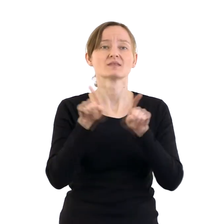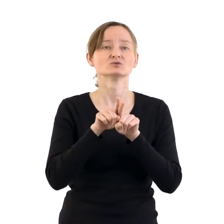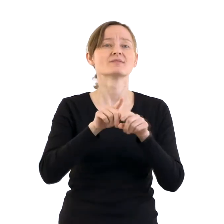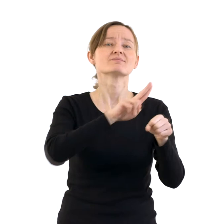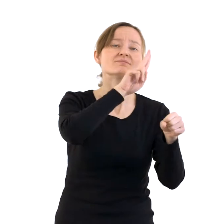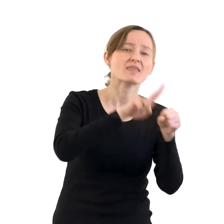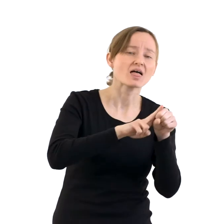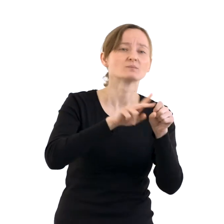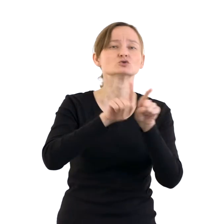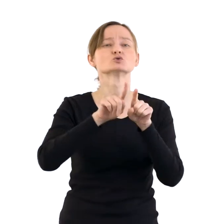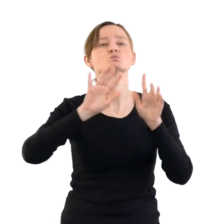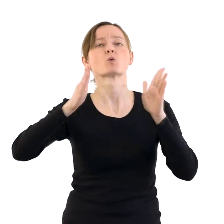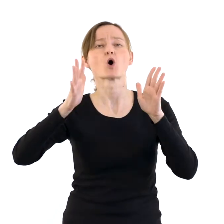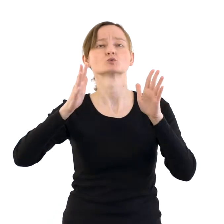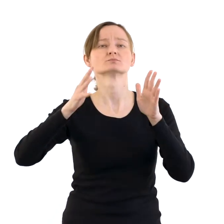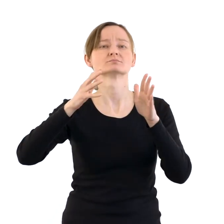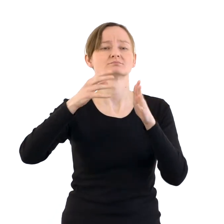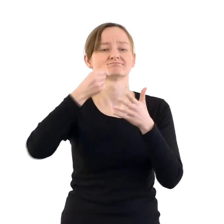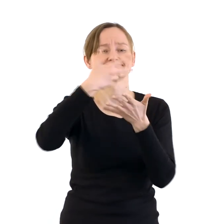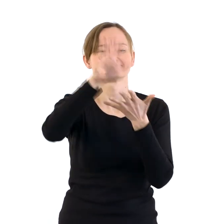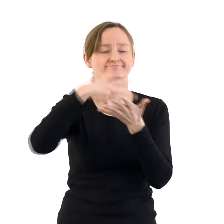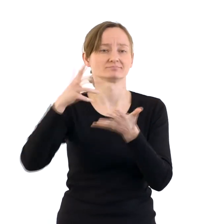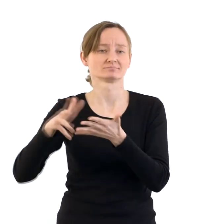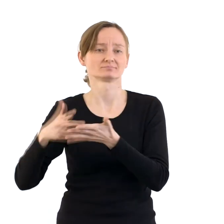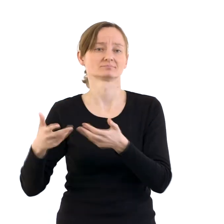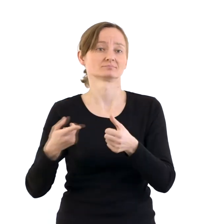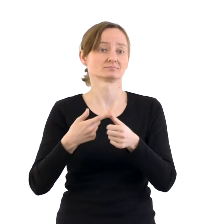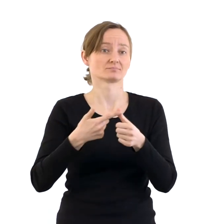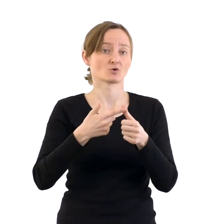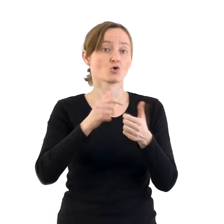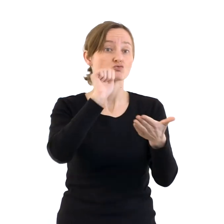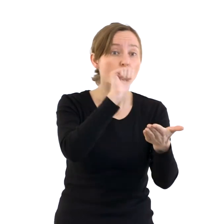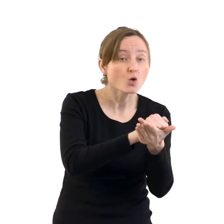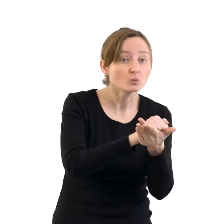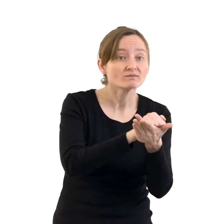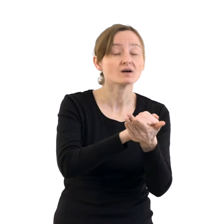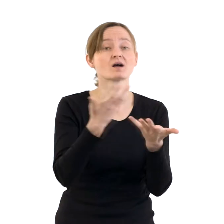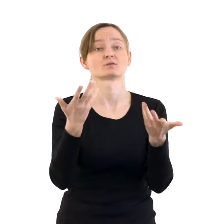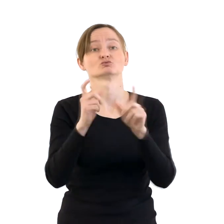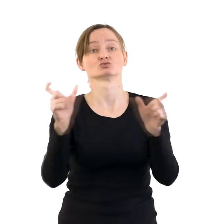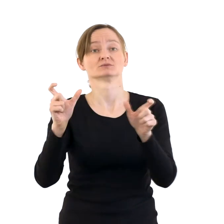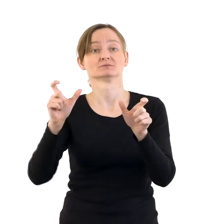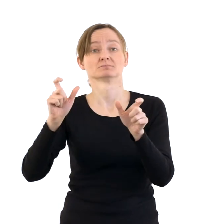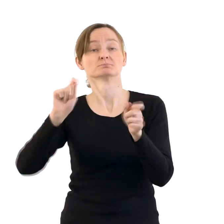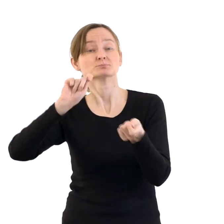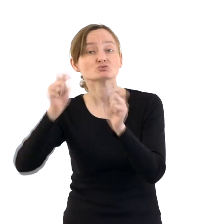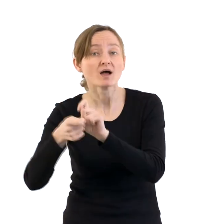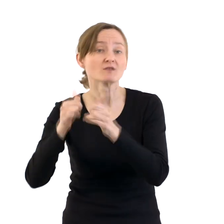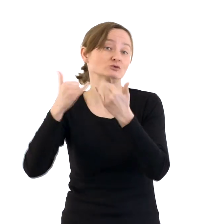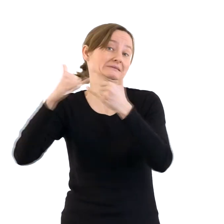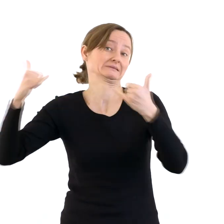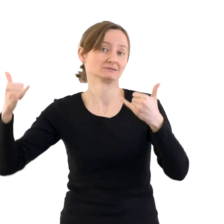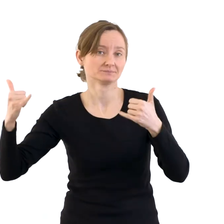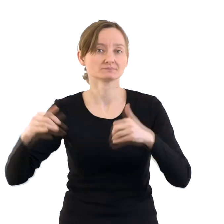termin i sposób rozliczenia projektu(np. gotówką, przelewem)